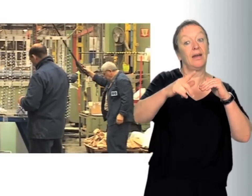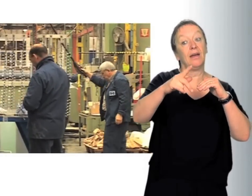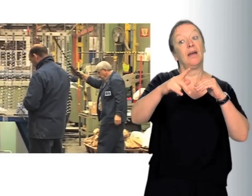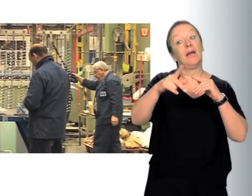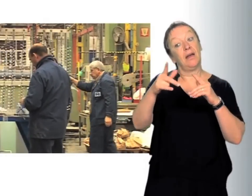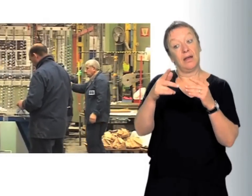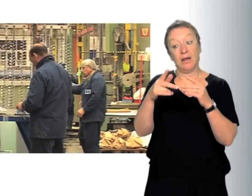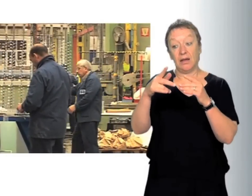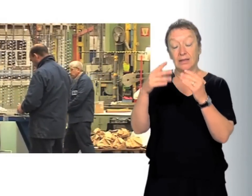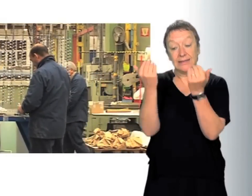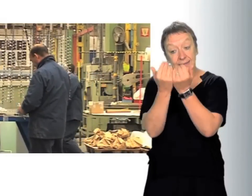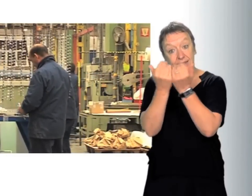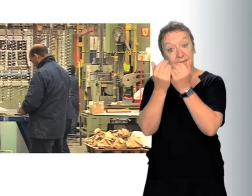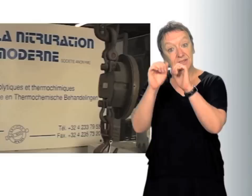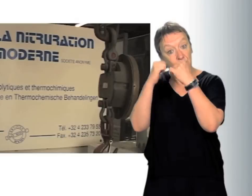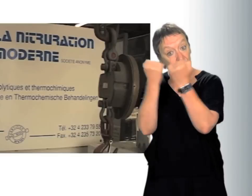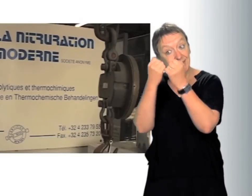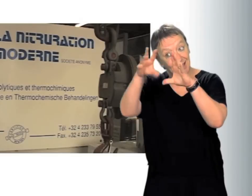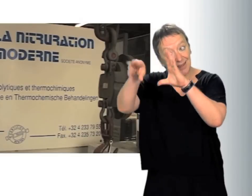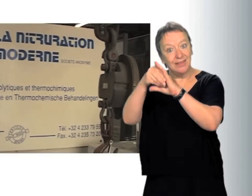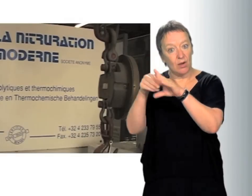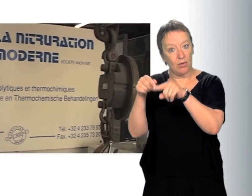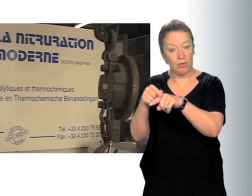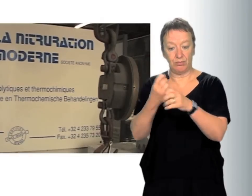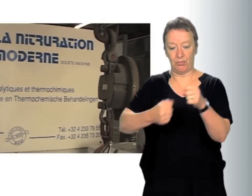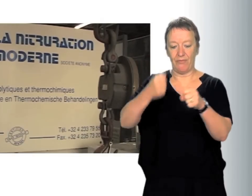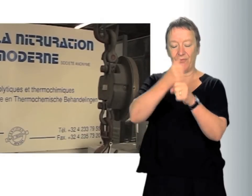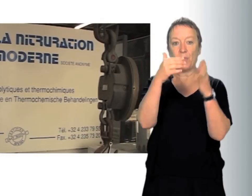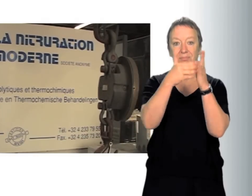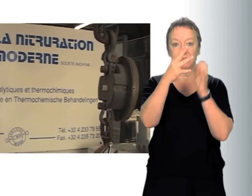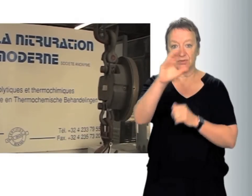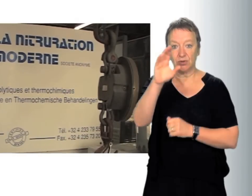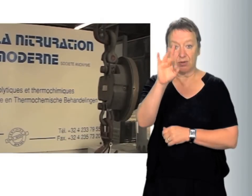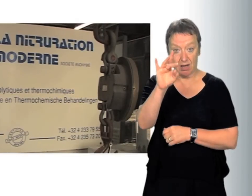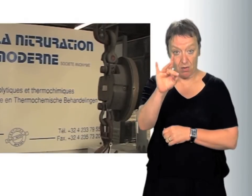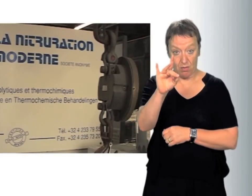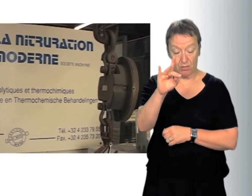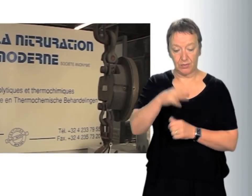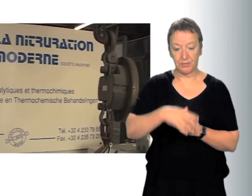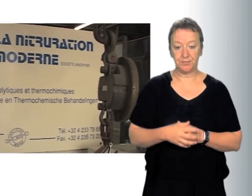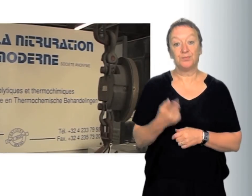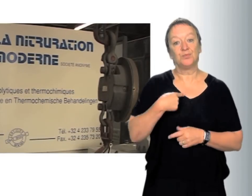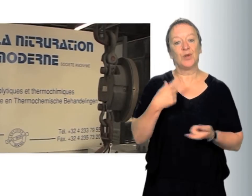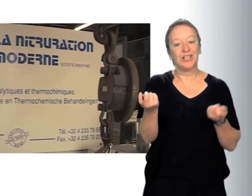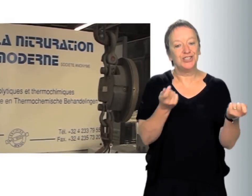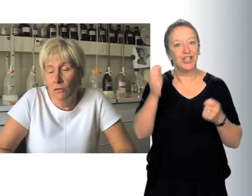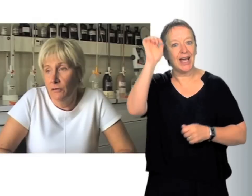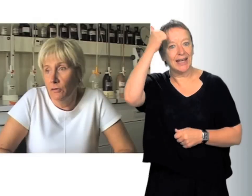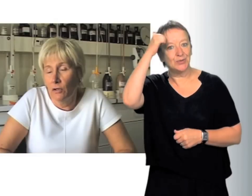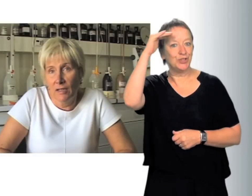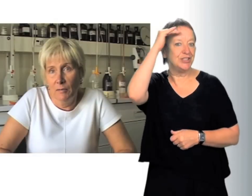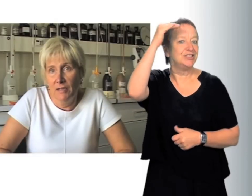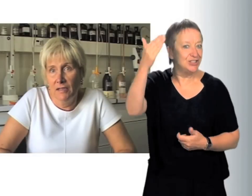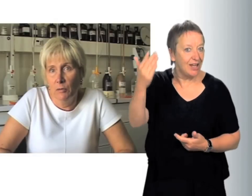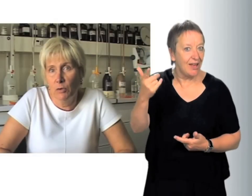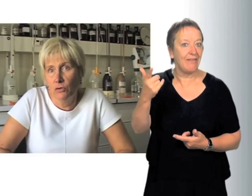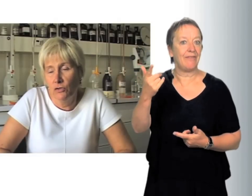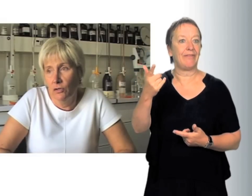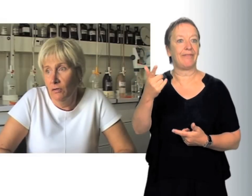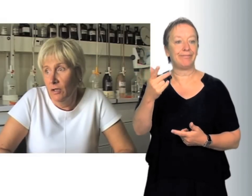elle existe depuis 1940. Je dirige l'atelier. au niveau chefs d'atelier, au niveau rentabilité, production